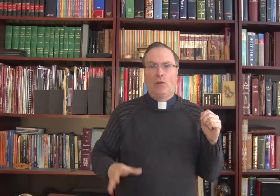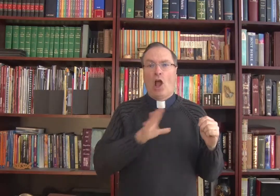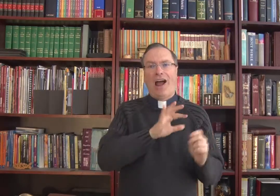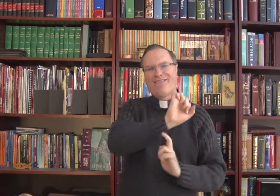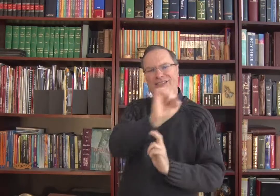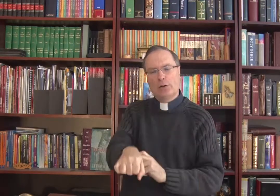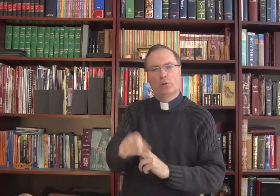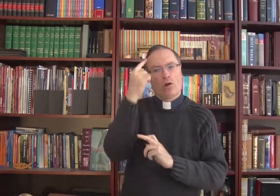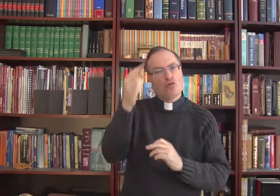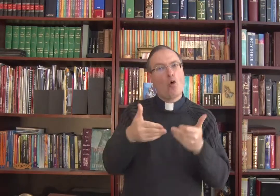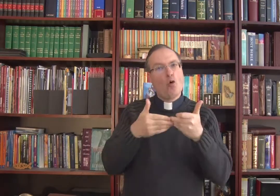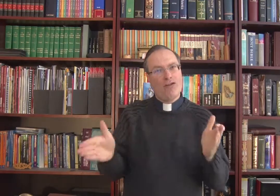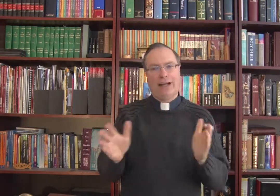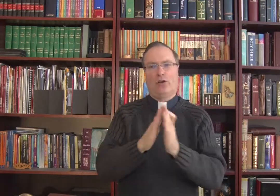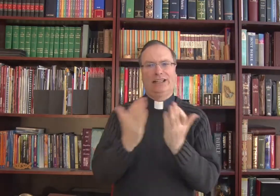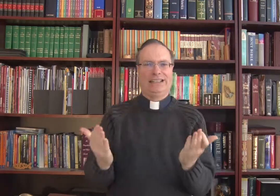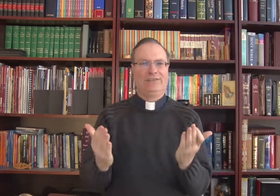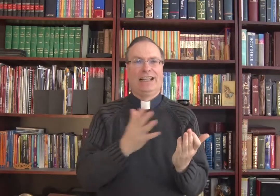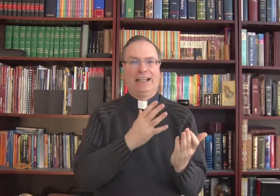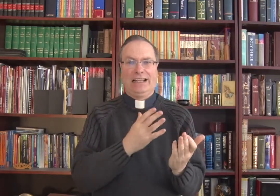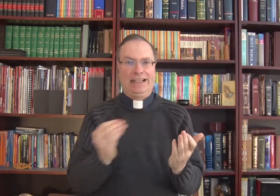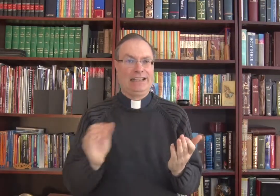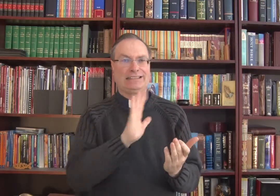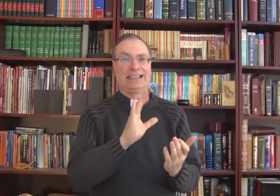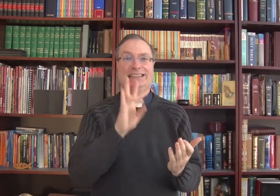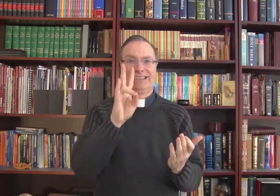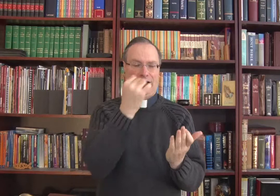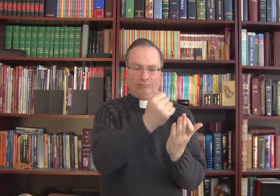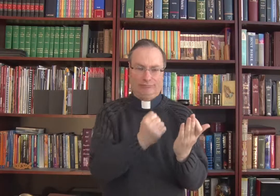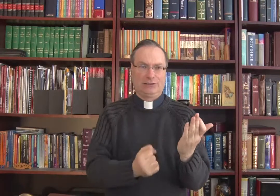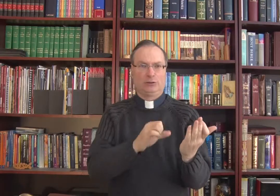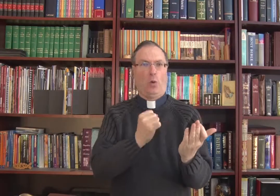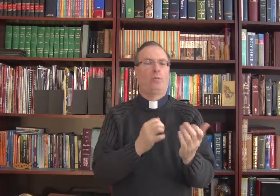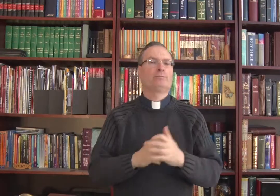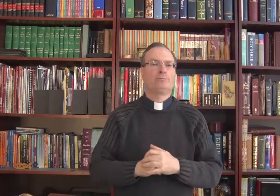a vaincu pour ouvrir le livre et ses sept sceaux.